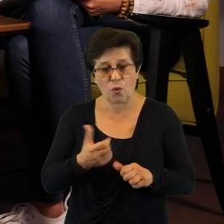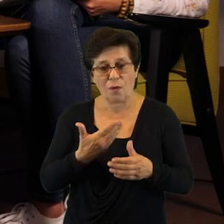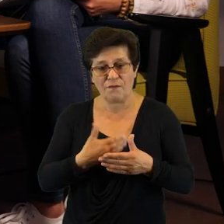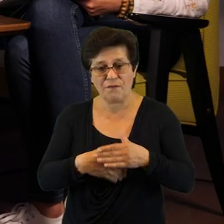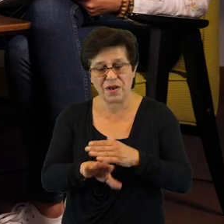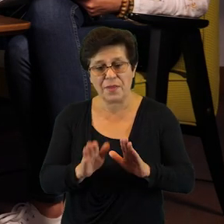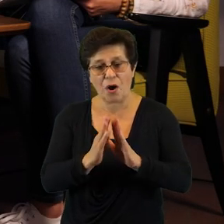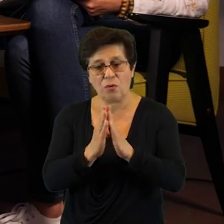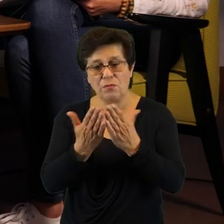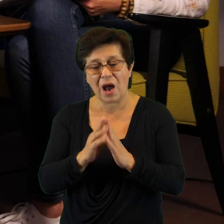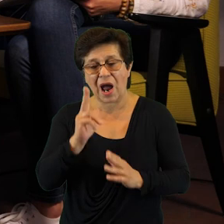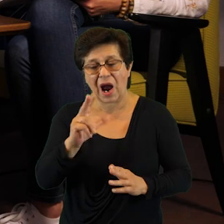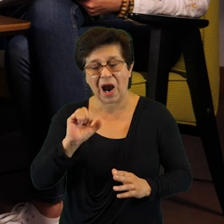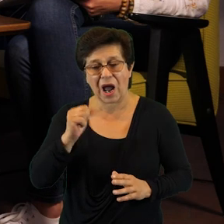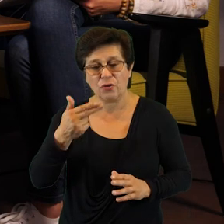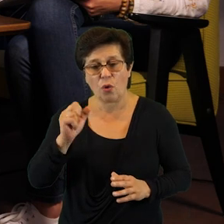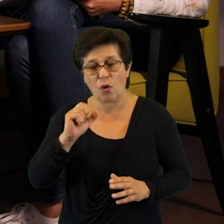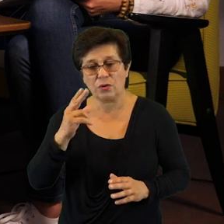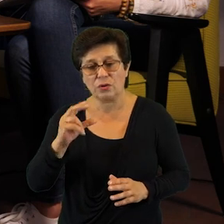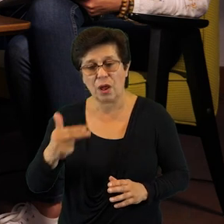Zatytułowany "138 wierszy".